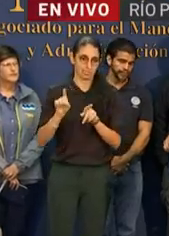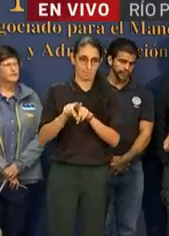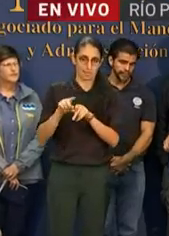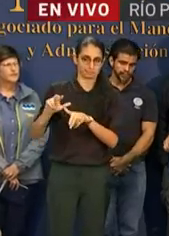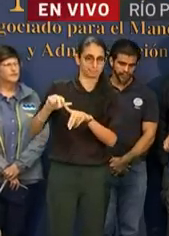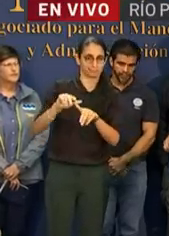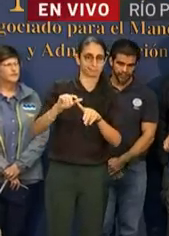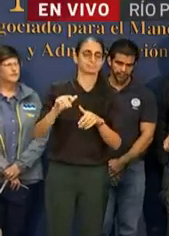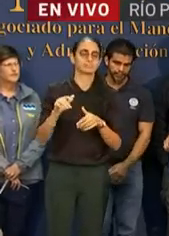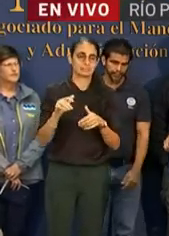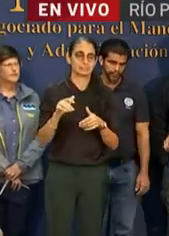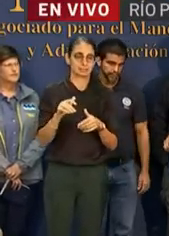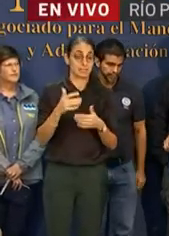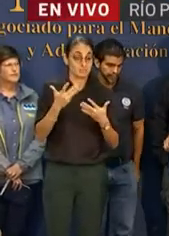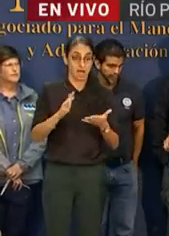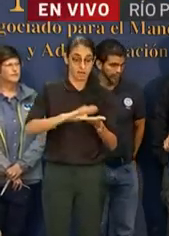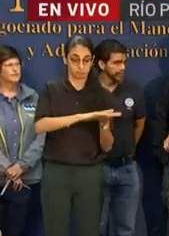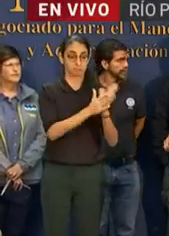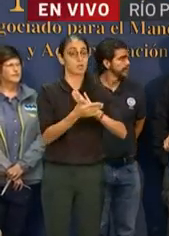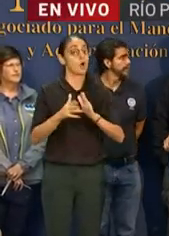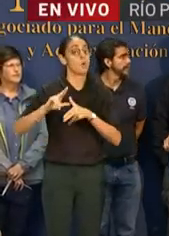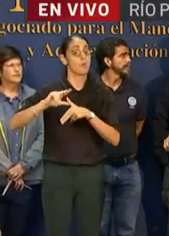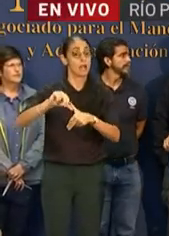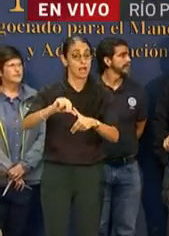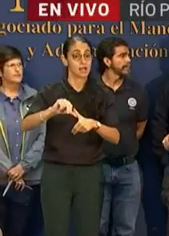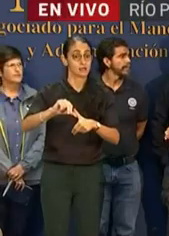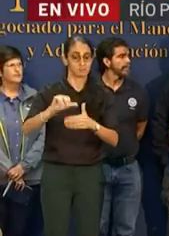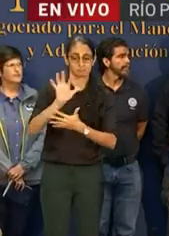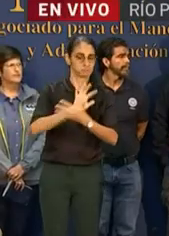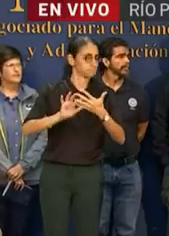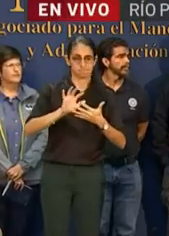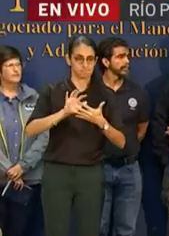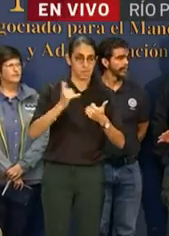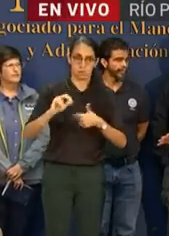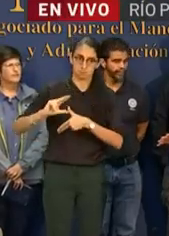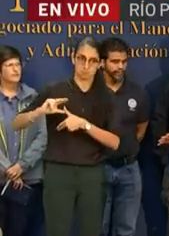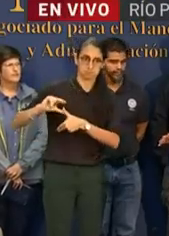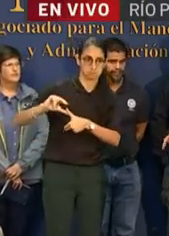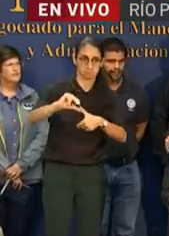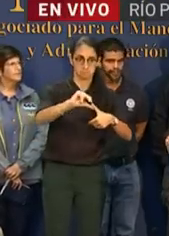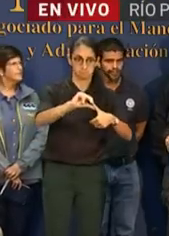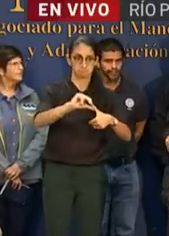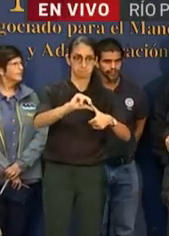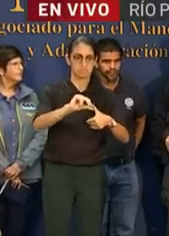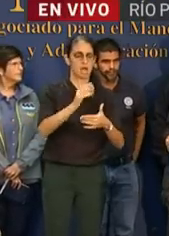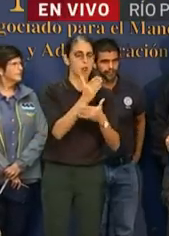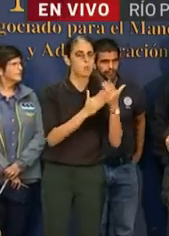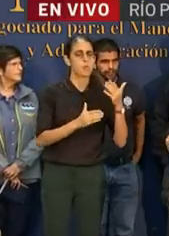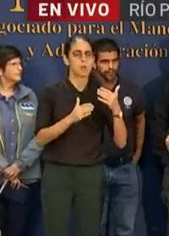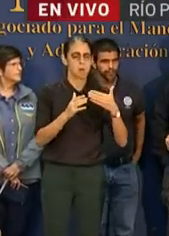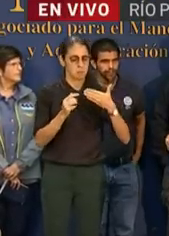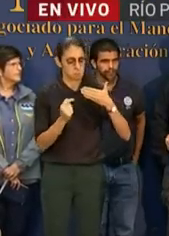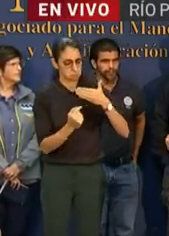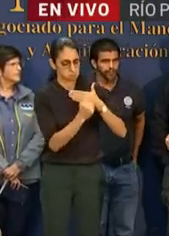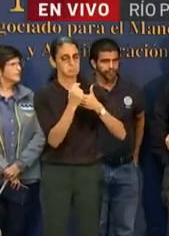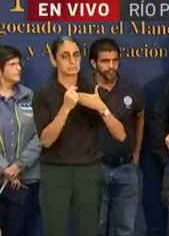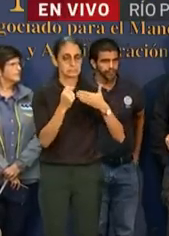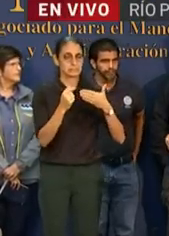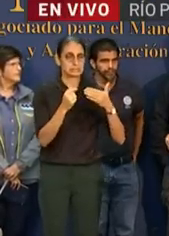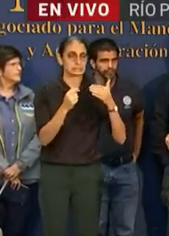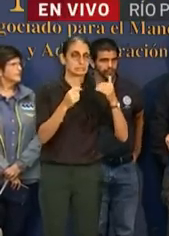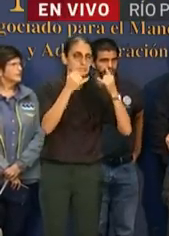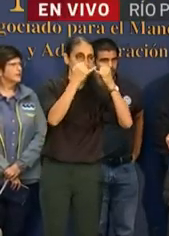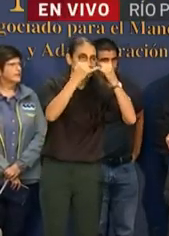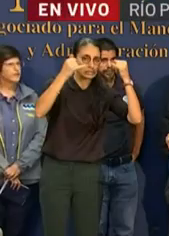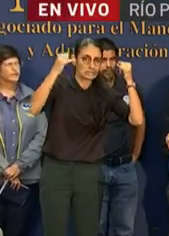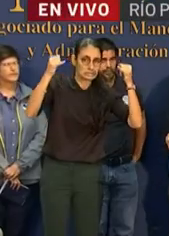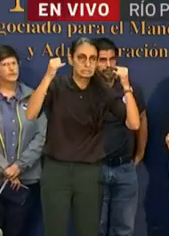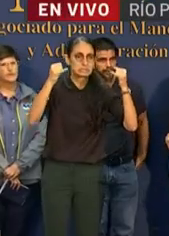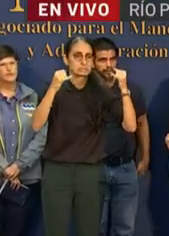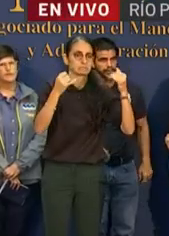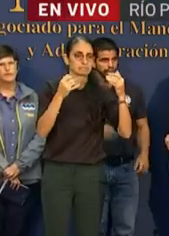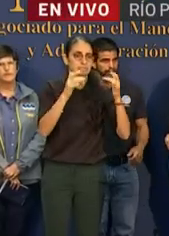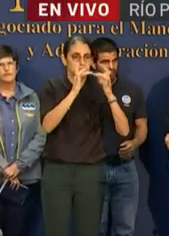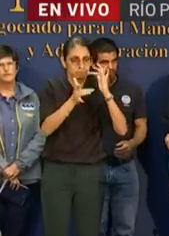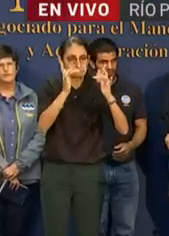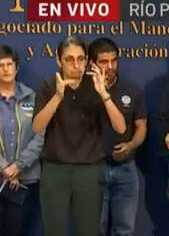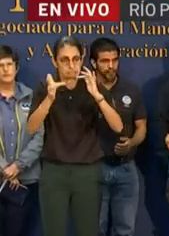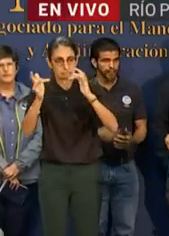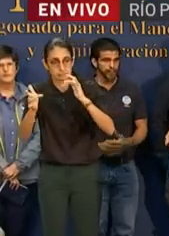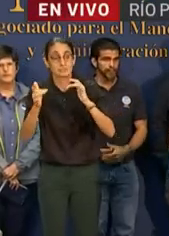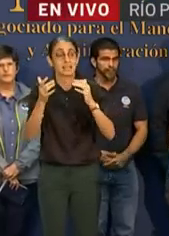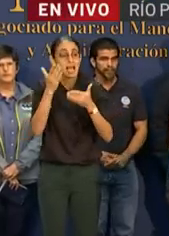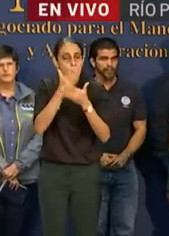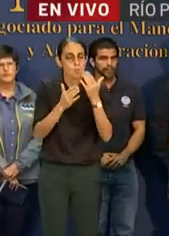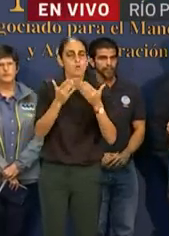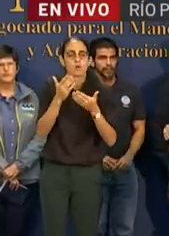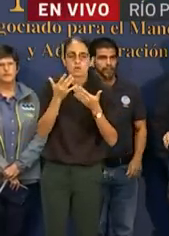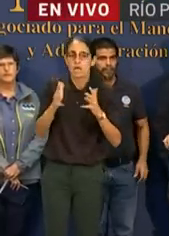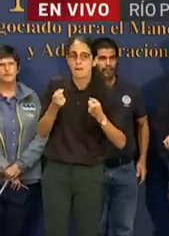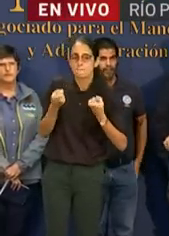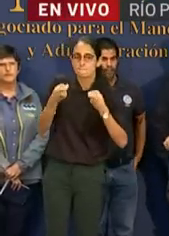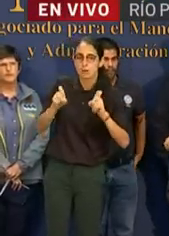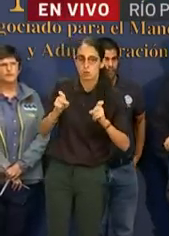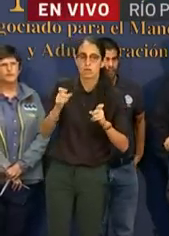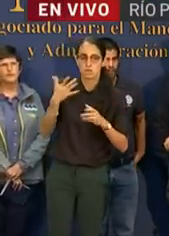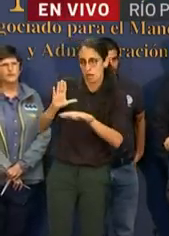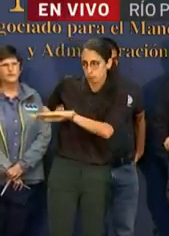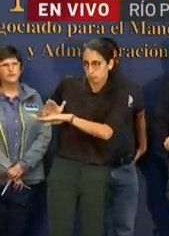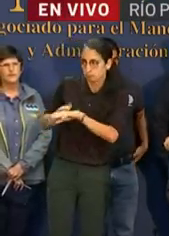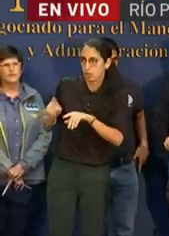ELÉCTRICO , ES PARA EL PROCESO